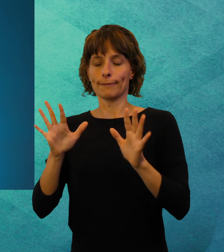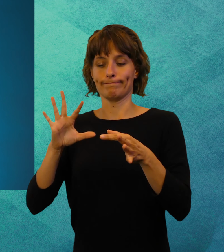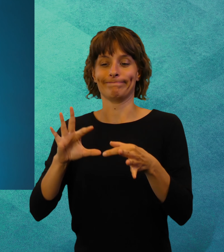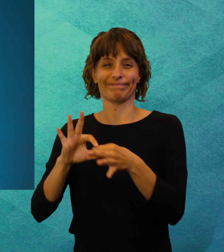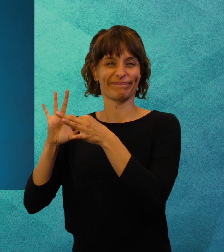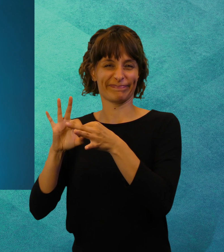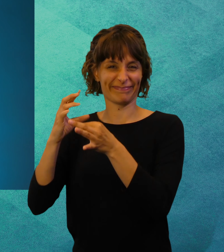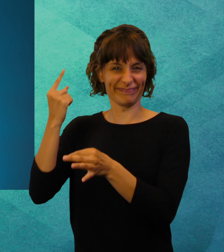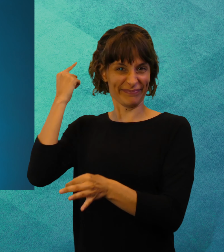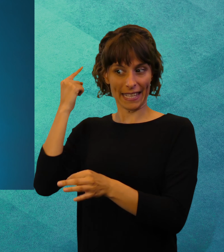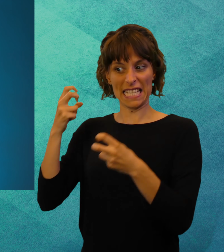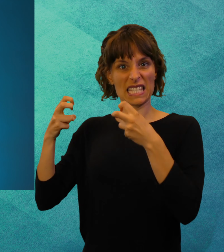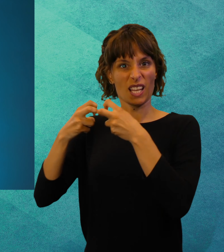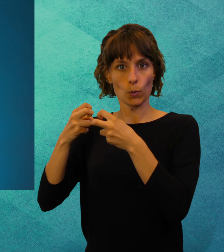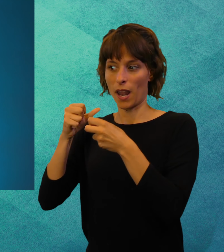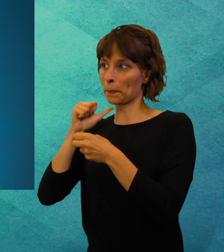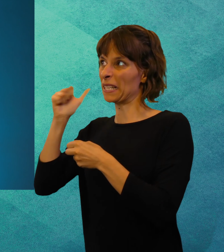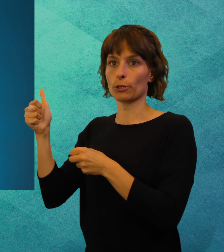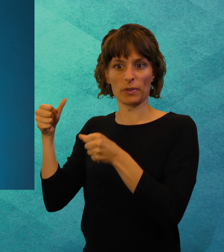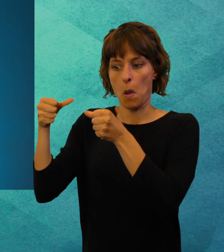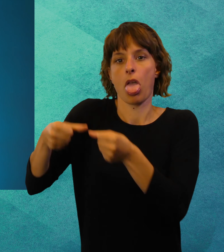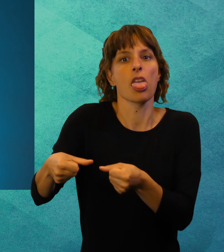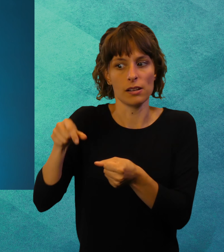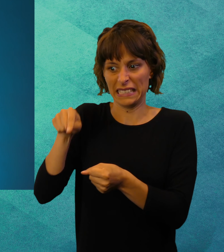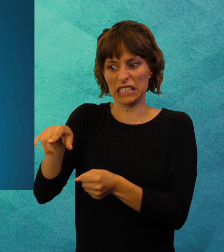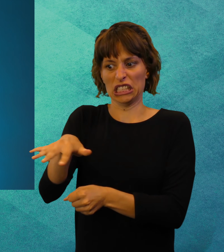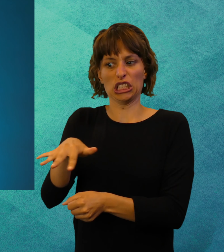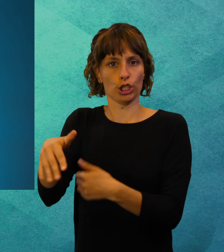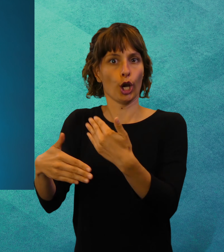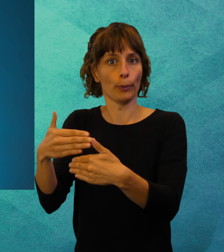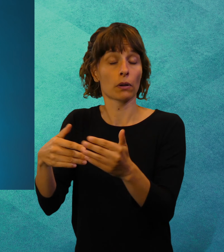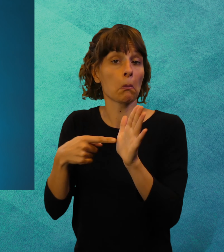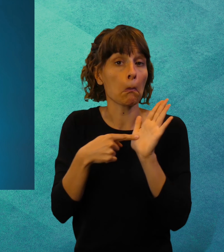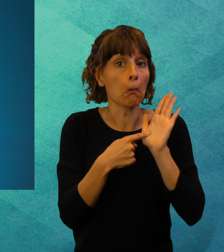geworden bent. Omdat je steeds moet denken aan dat misbruik als je daar bent. Bijvoorbeeld in het